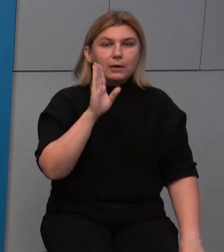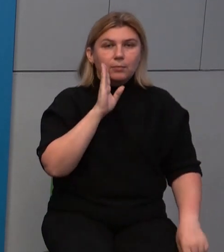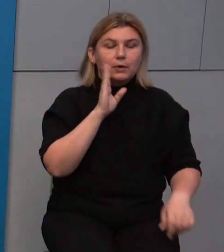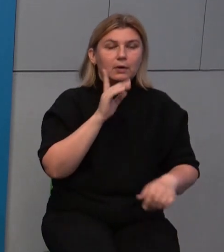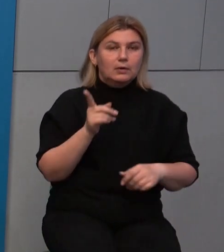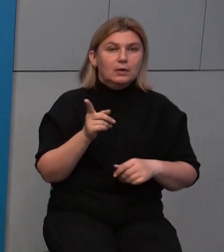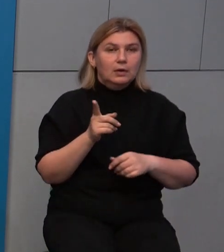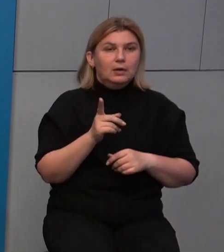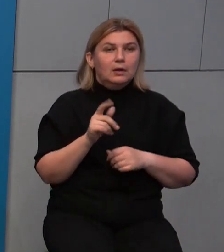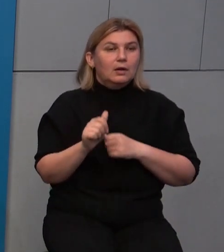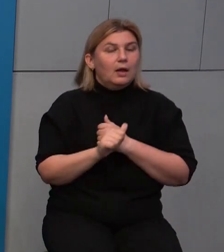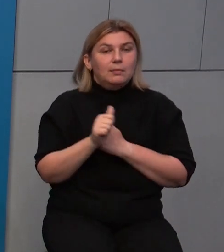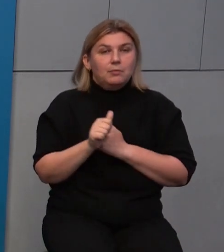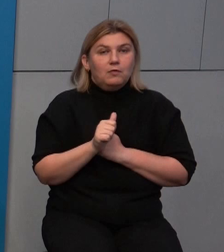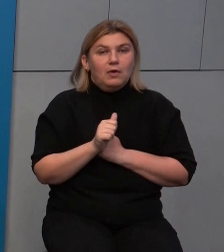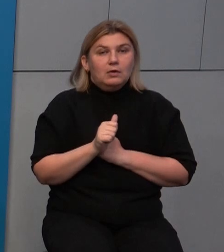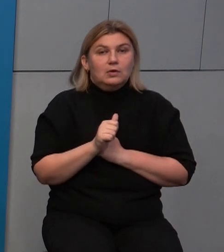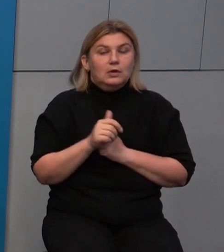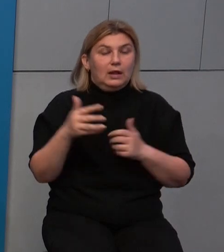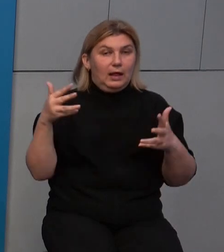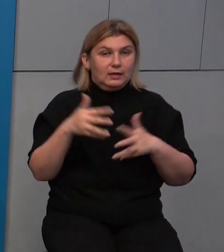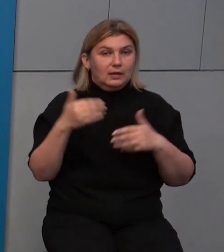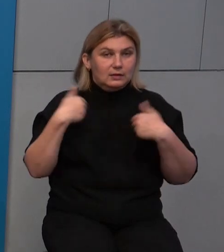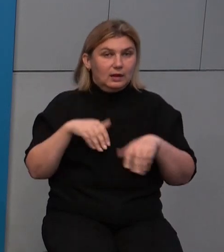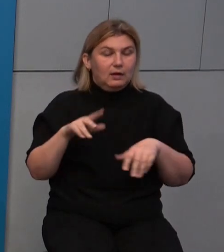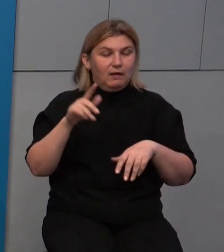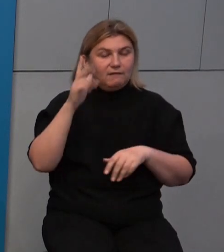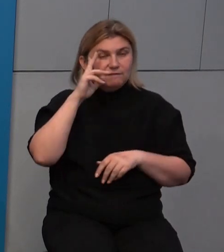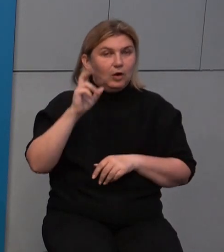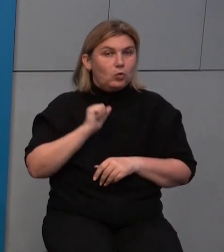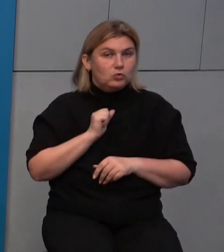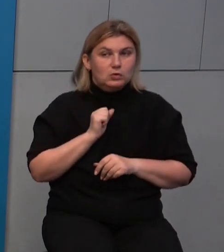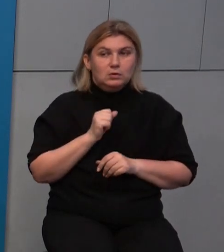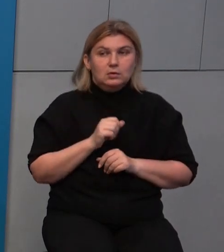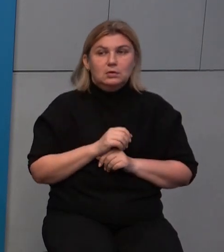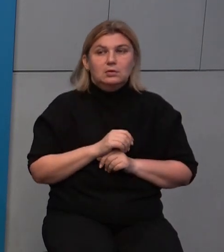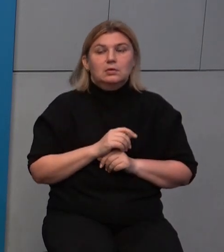nie ze względu na to, że chciał uniknąć wojska, tylko dlatego, że przeraziło go